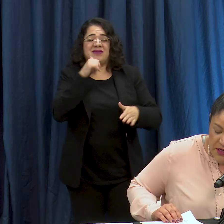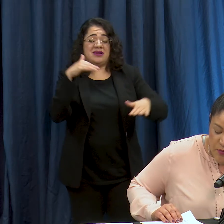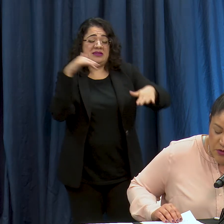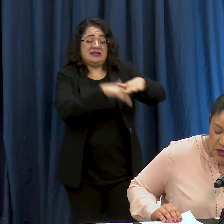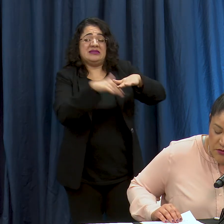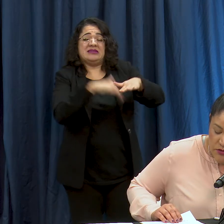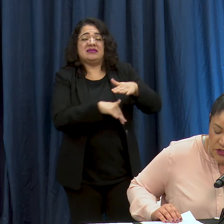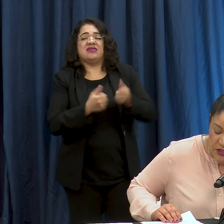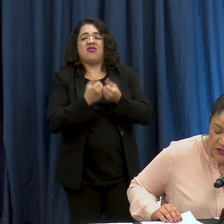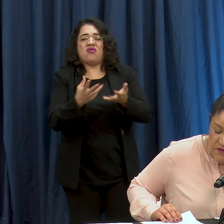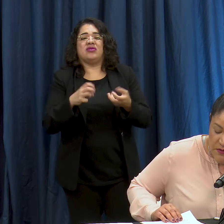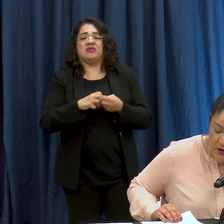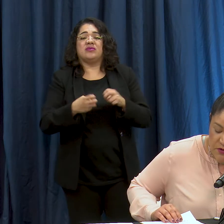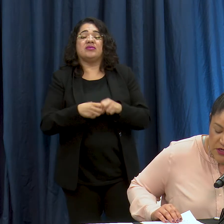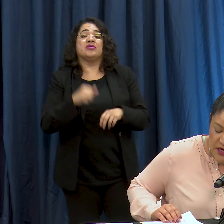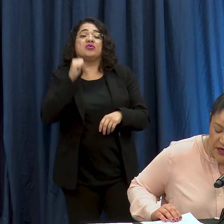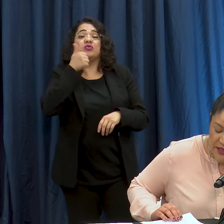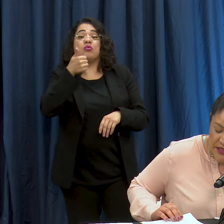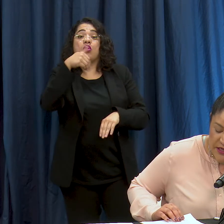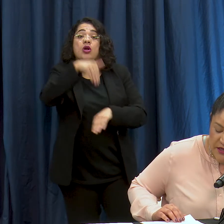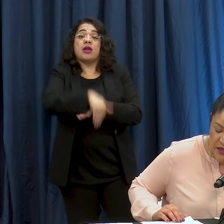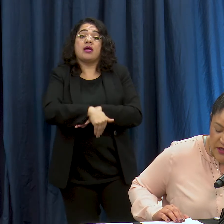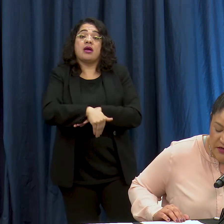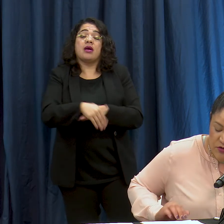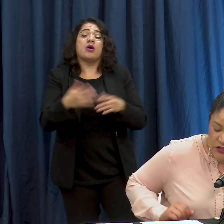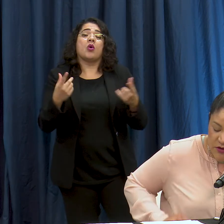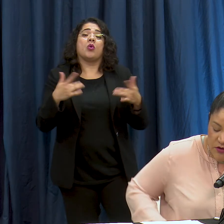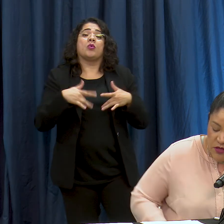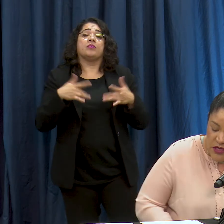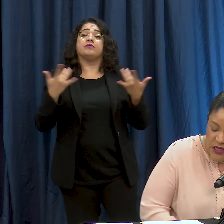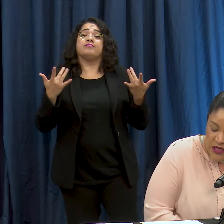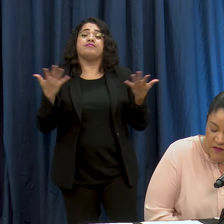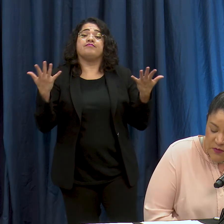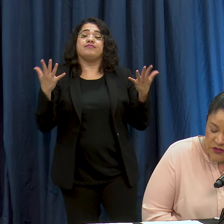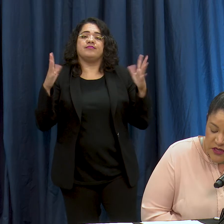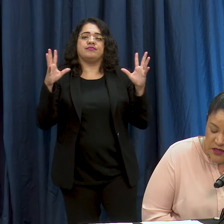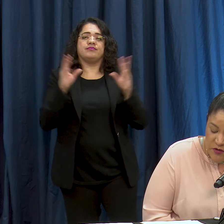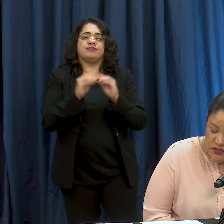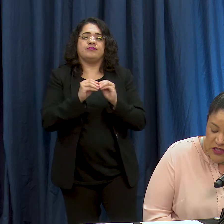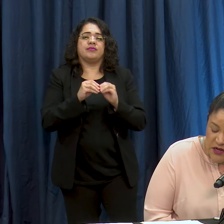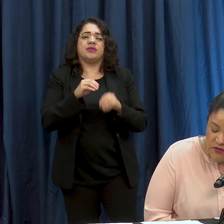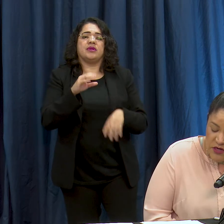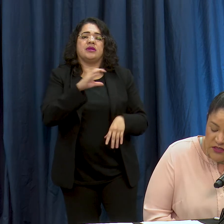por la noche save are you near la aldea el consejo íbamos a consider our Oona's